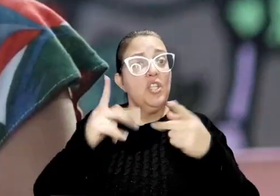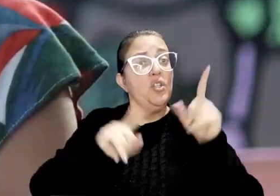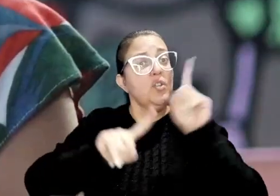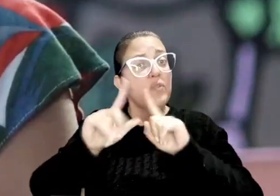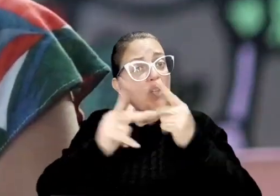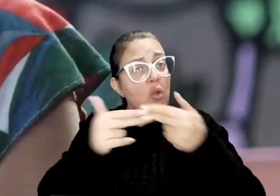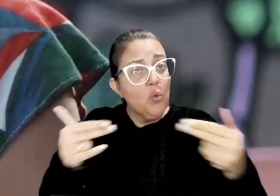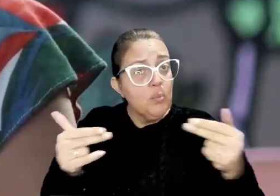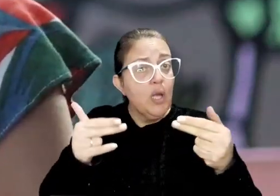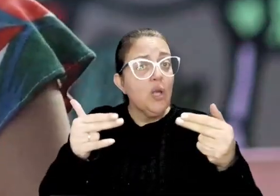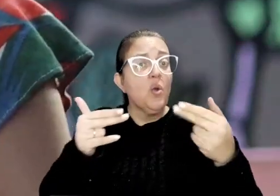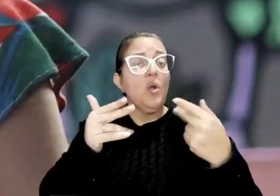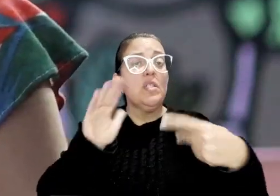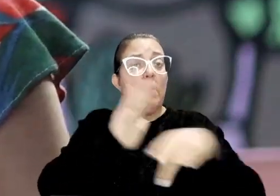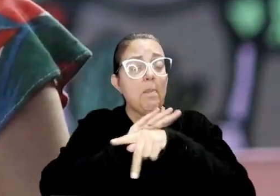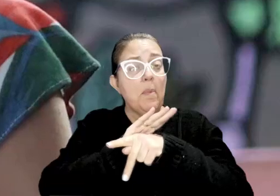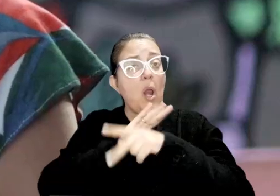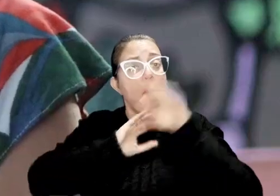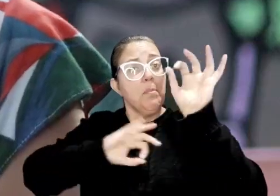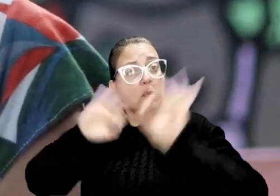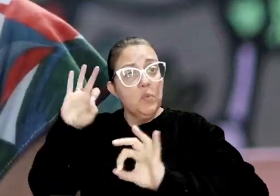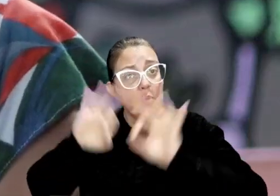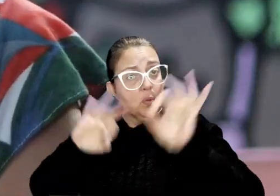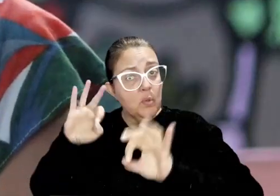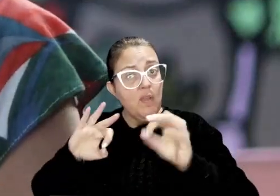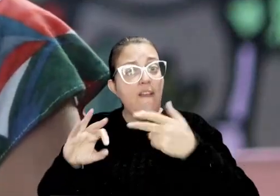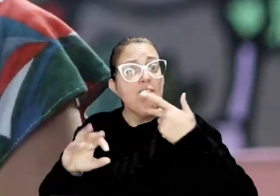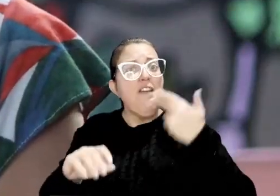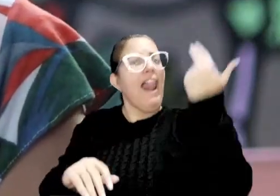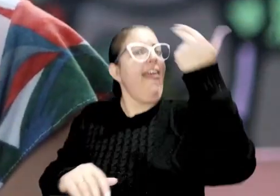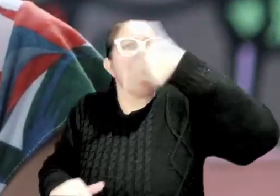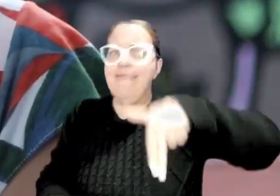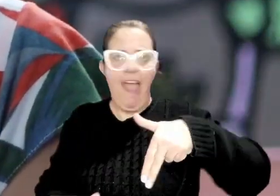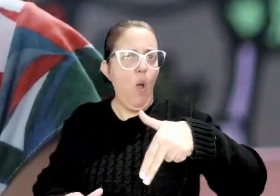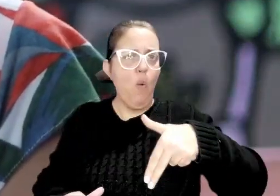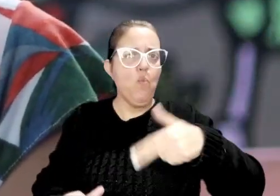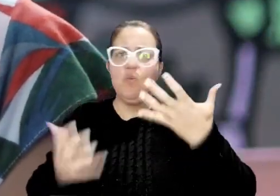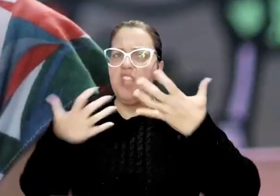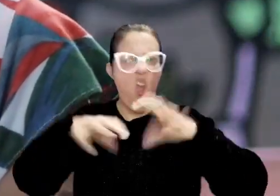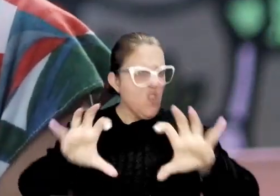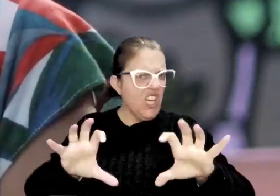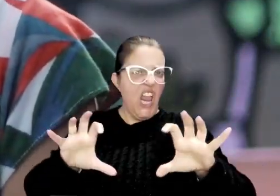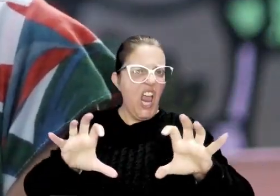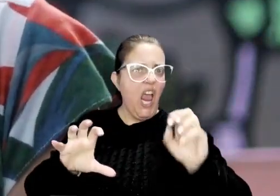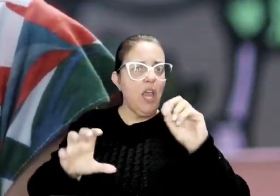projetos né ou de serem reparadas pelos impactos desses projetos Então você tinha ali né uma